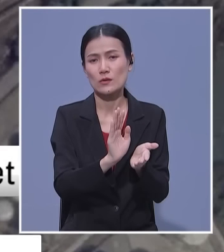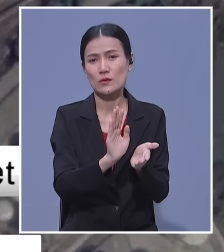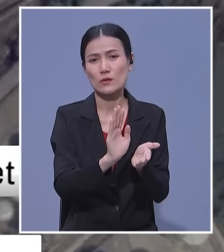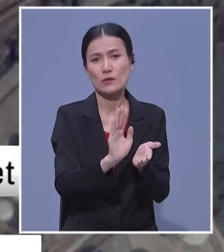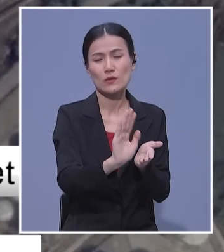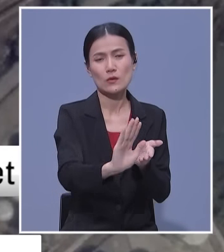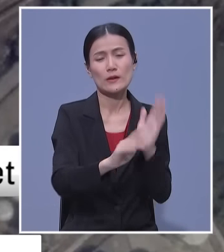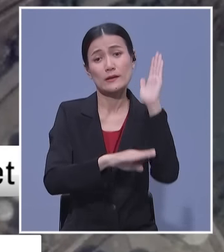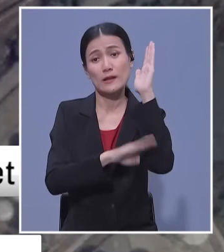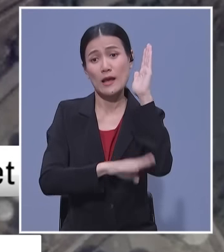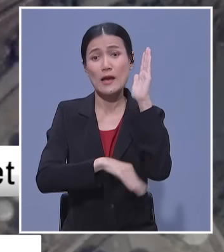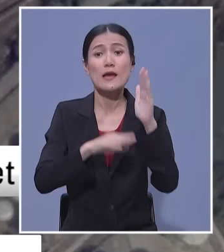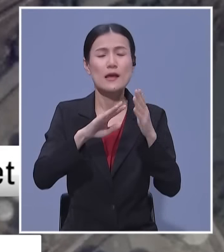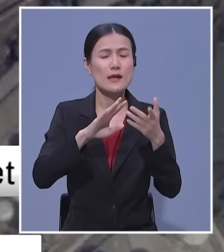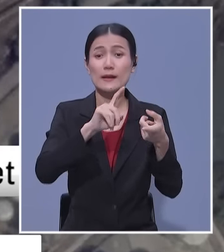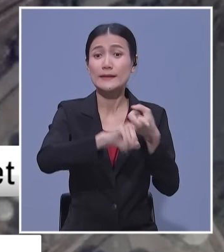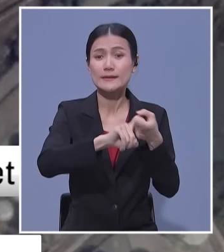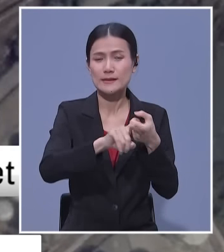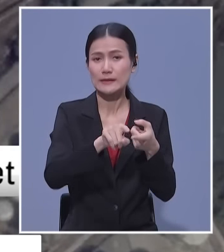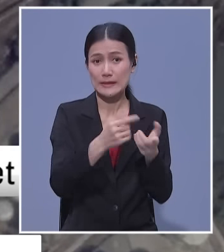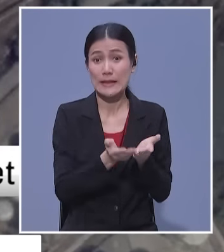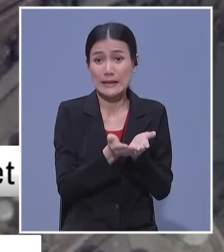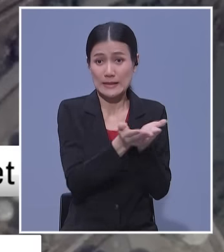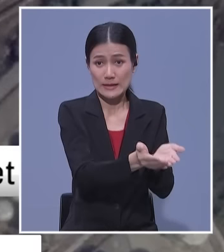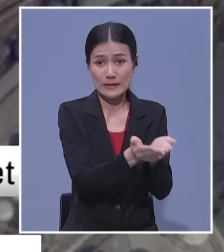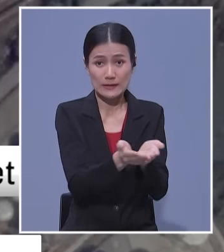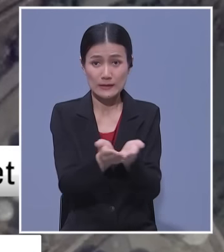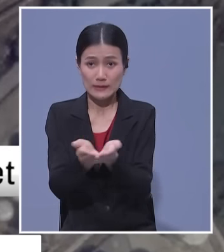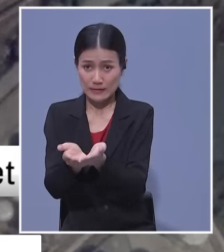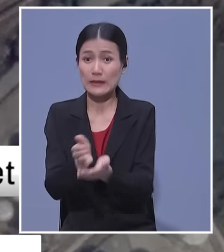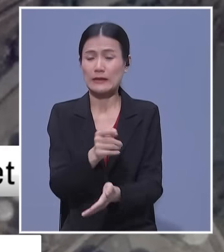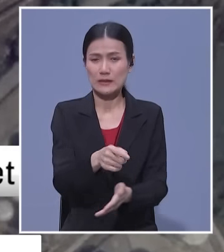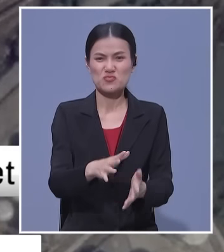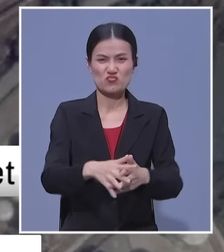ทางตอนใต้ของรัสเซียท่าเรือแห่งนี้เนี่ย เป็นท่าเรือที่ใหญ่ที่สุดของรัสเซียใน